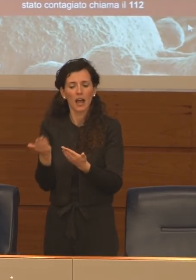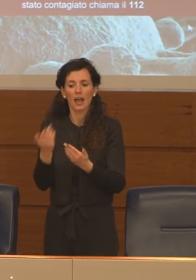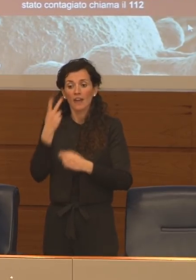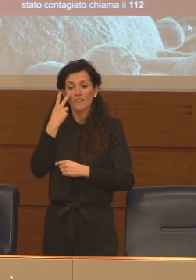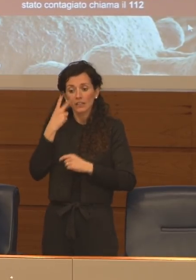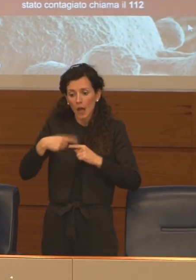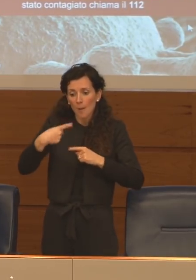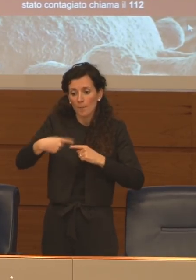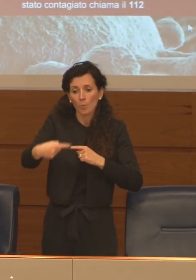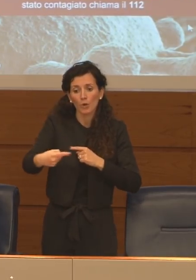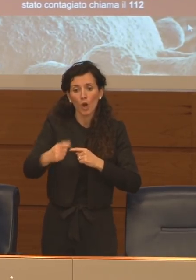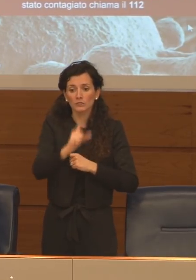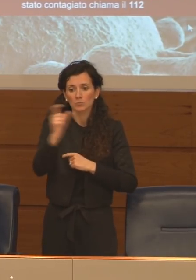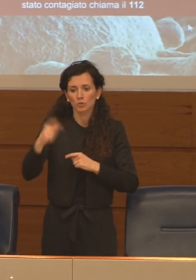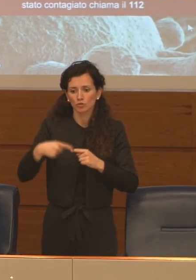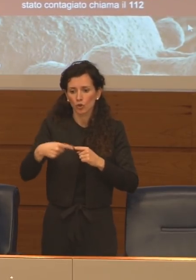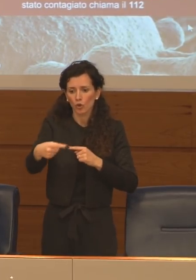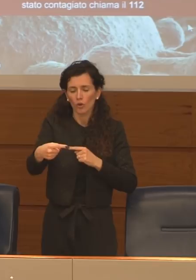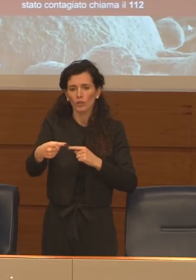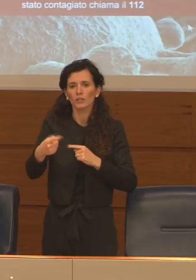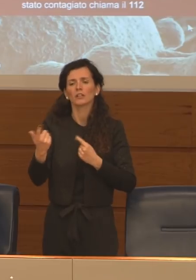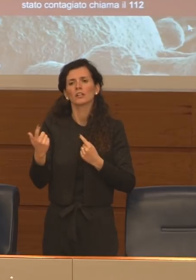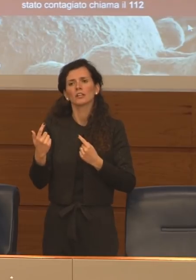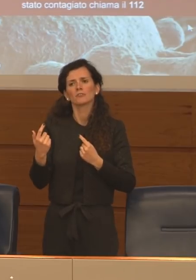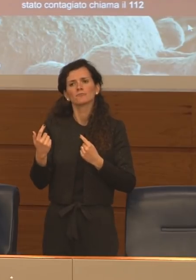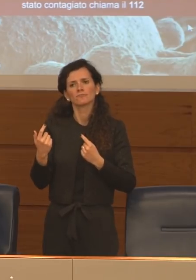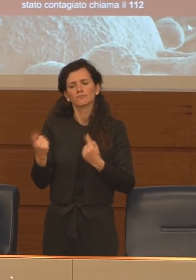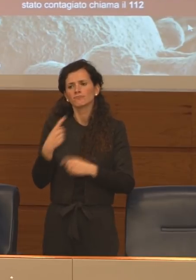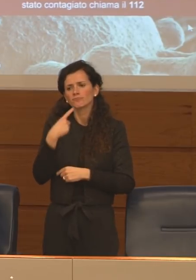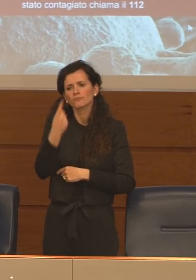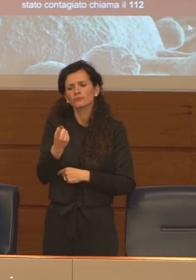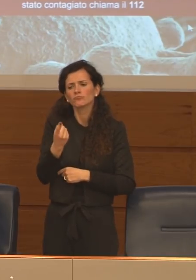chiamiamo paucisintomatico ovvero con sintomi lievi.